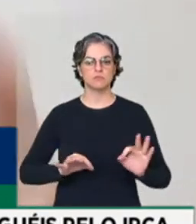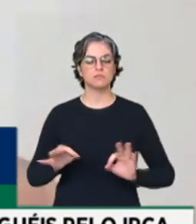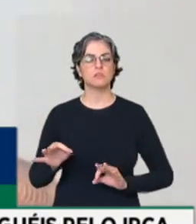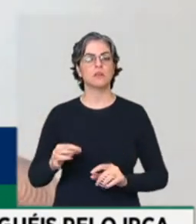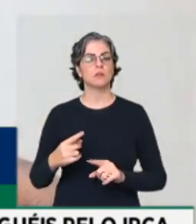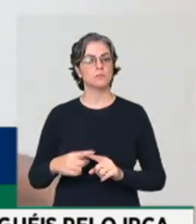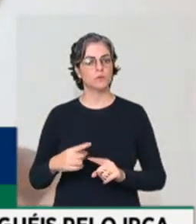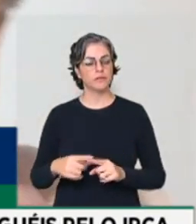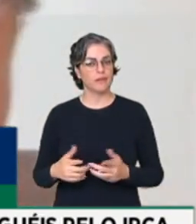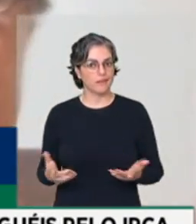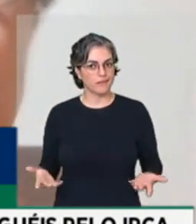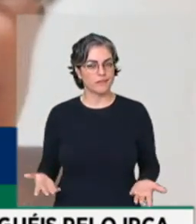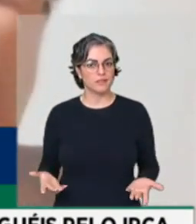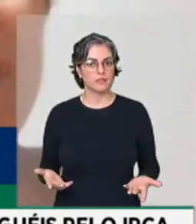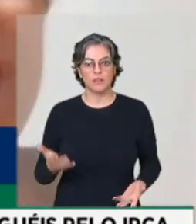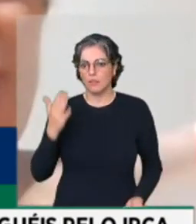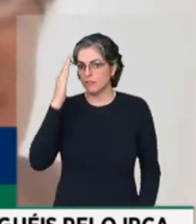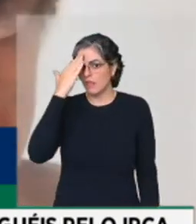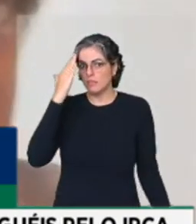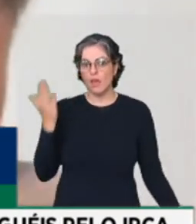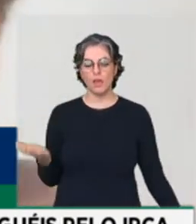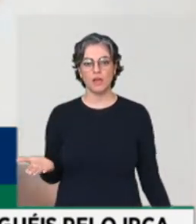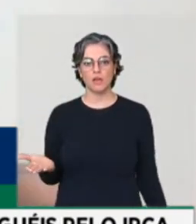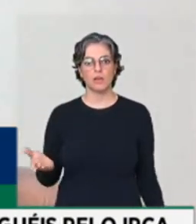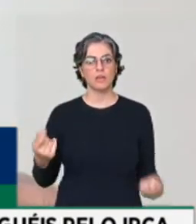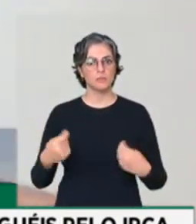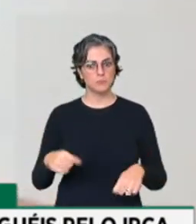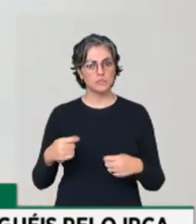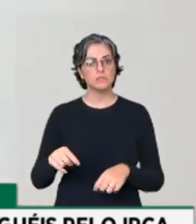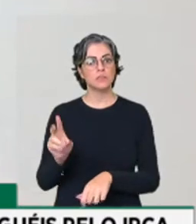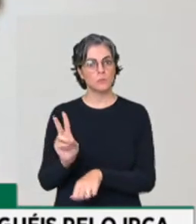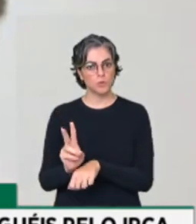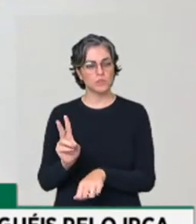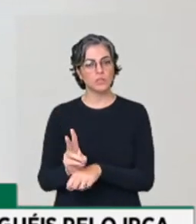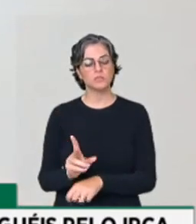PERSPECTIVA DE ENTENDER QUE É PRECISO PROTEGER, PROTEGER OS QUE SÃO MAIS VULNERÁVEIS EM RELAÇÃO DE FORÇAS TÃO